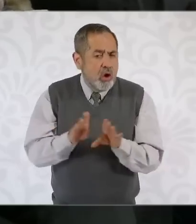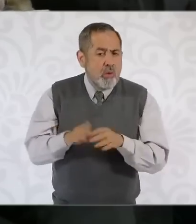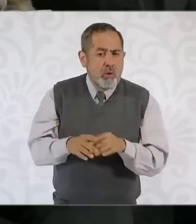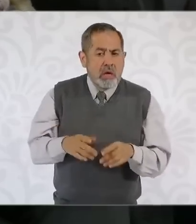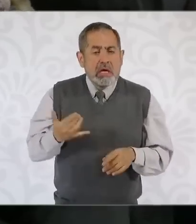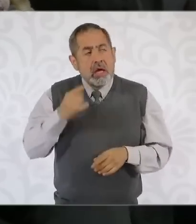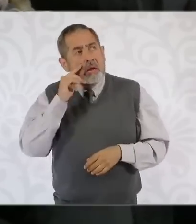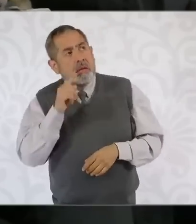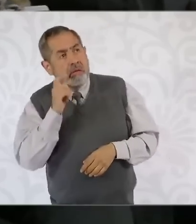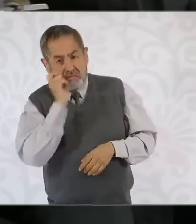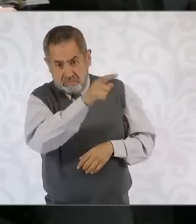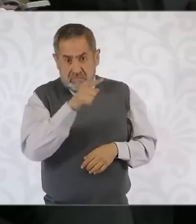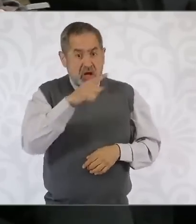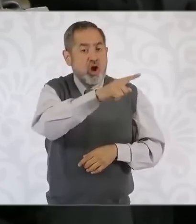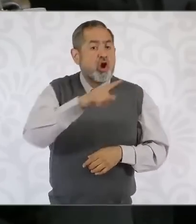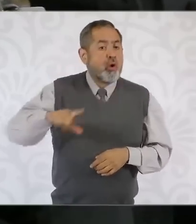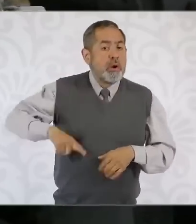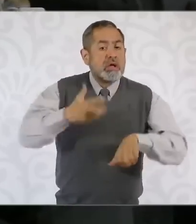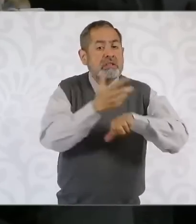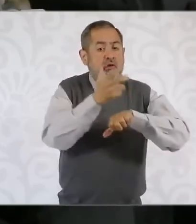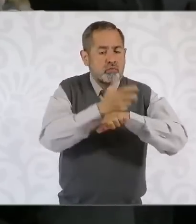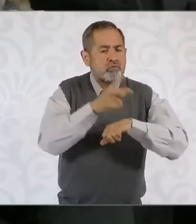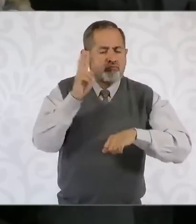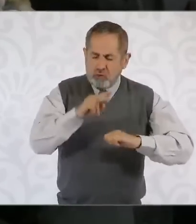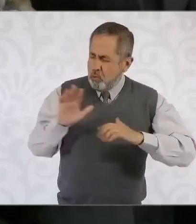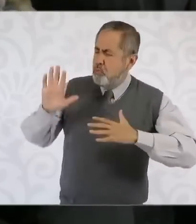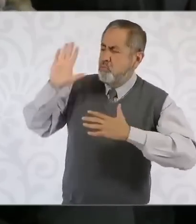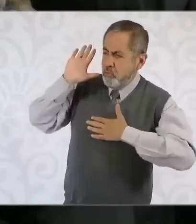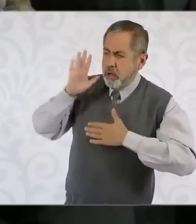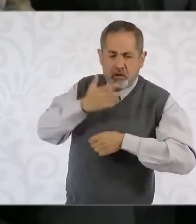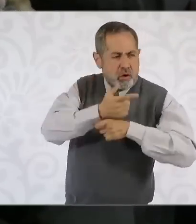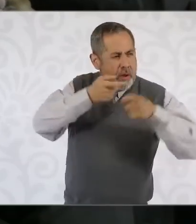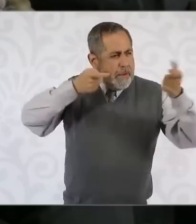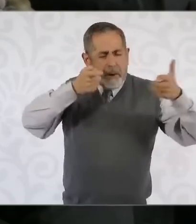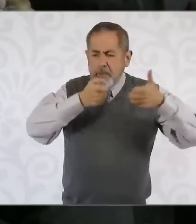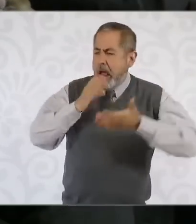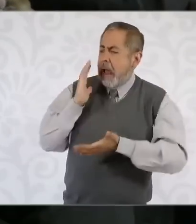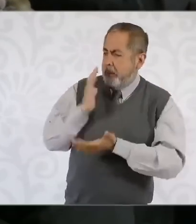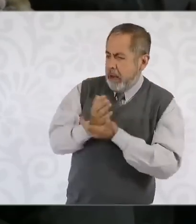Estados Unidos para frenar el tráfico de armas hacia México en có momento se va a llevar a cabo